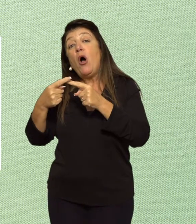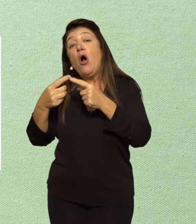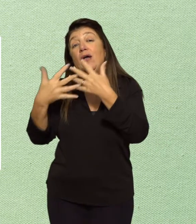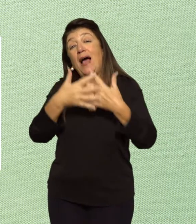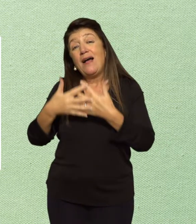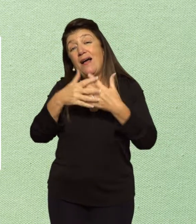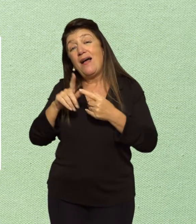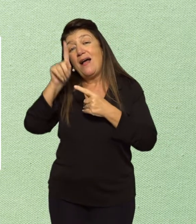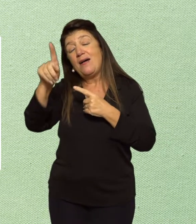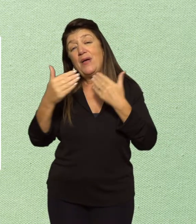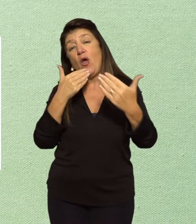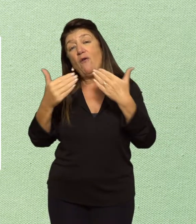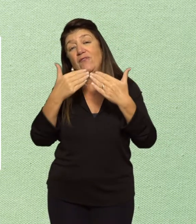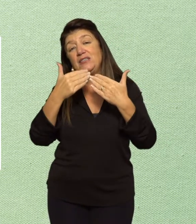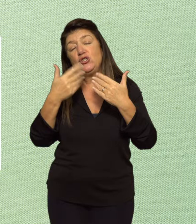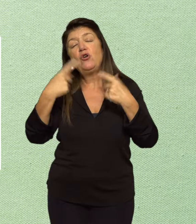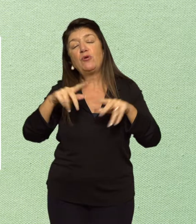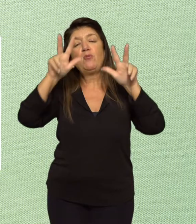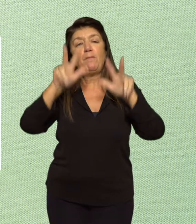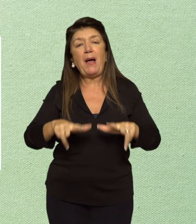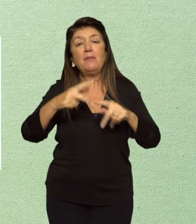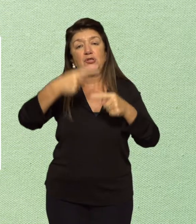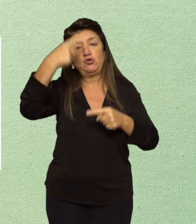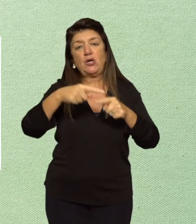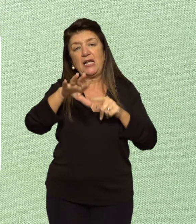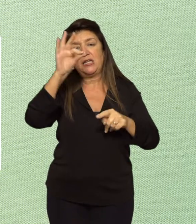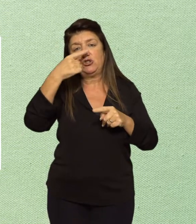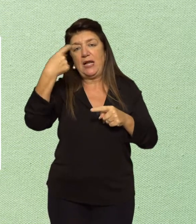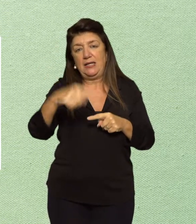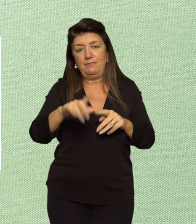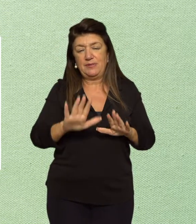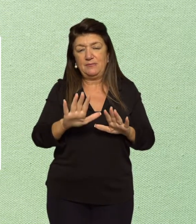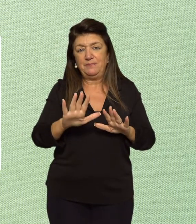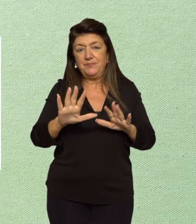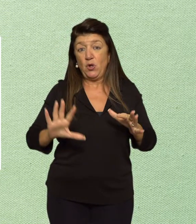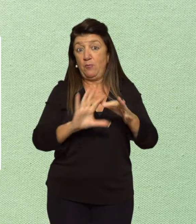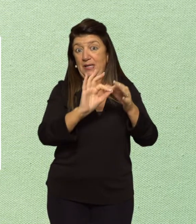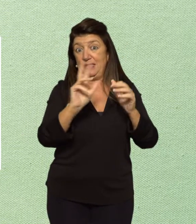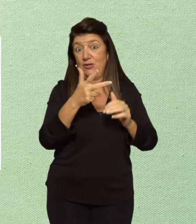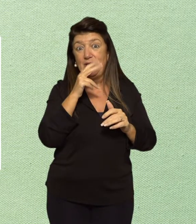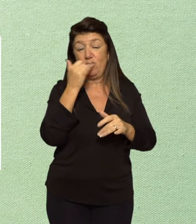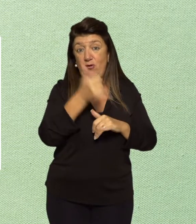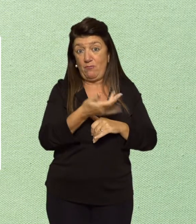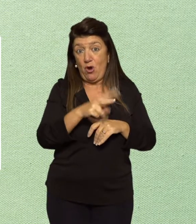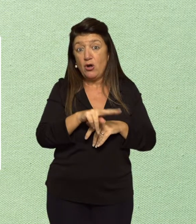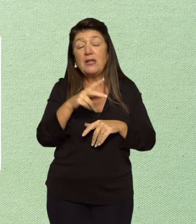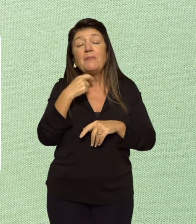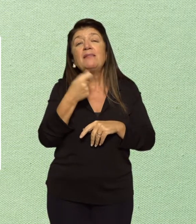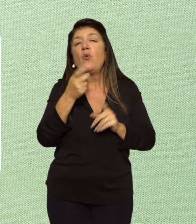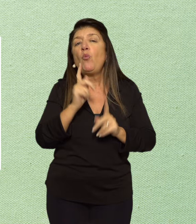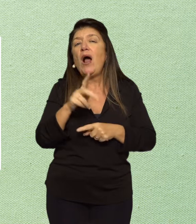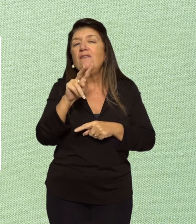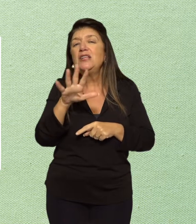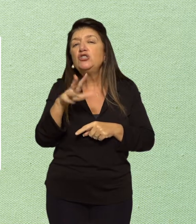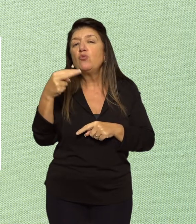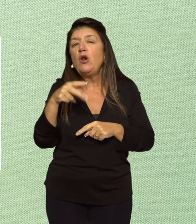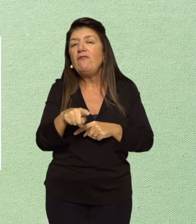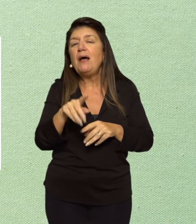formalmente istituire la giornata. E' interessante che dal 25 novembre iniziano i 16 giorni per